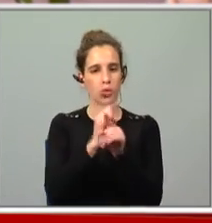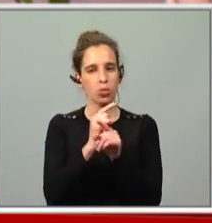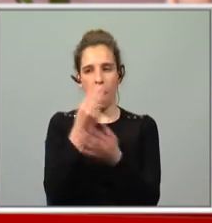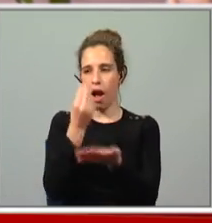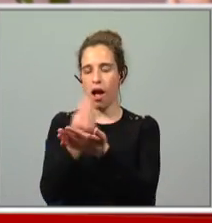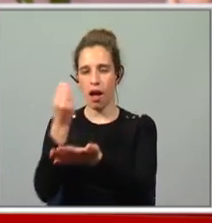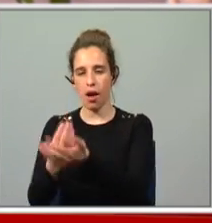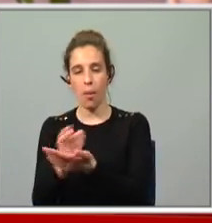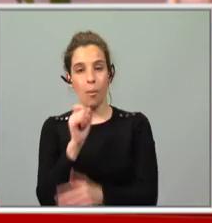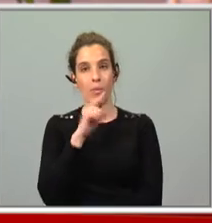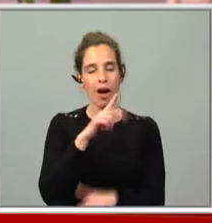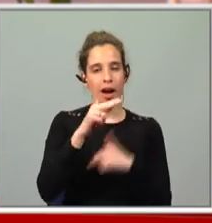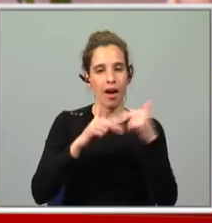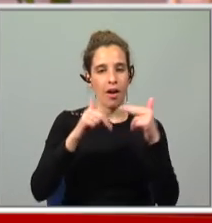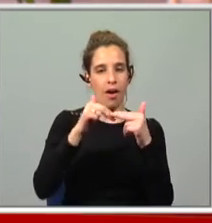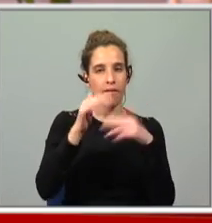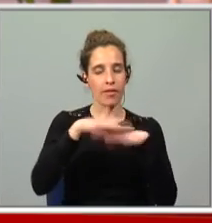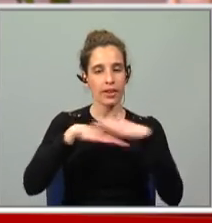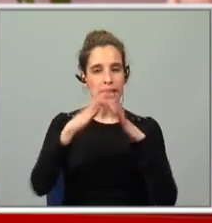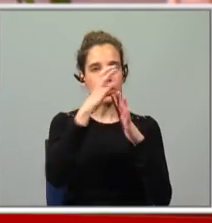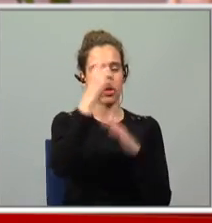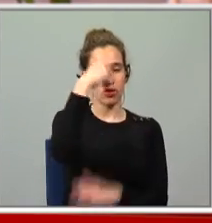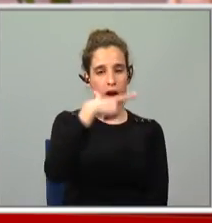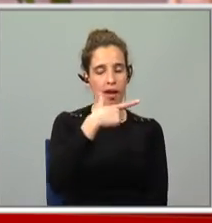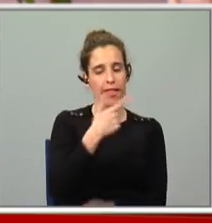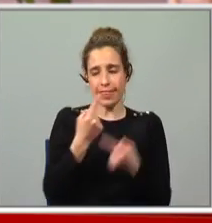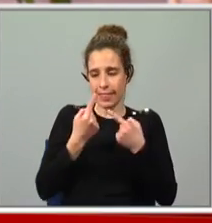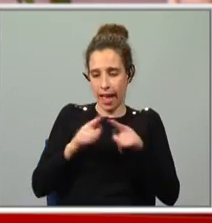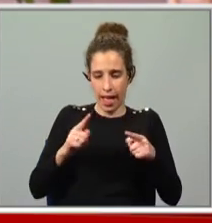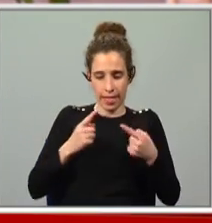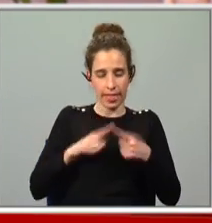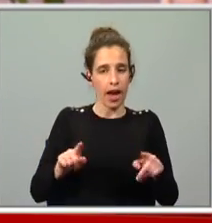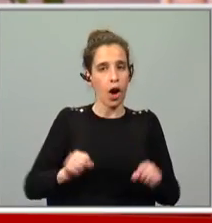objetos Podemos construir histórias bastante diferentes conseguindo sempre 我們可以構建故事的對象總是很不一樣